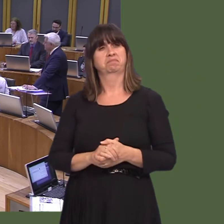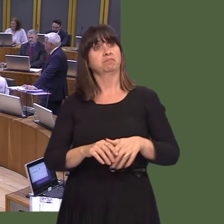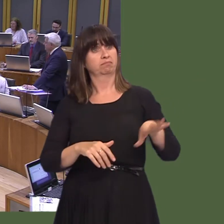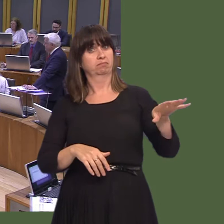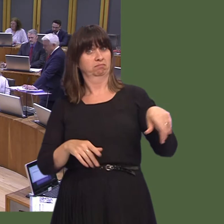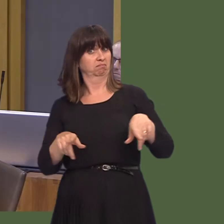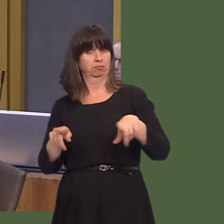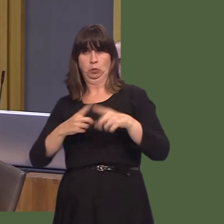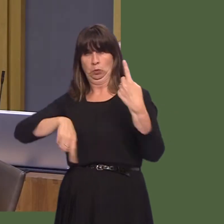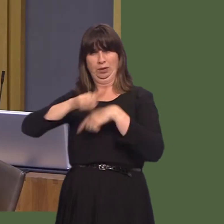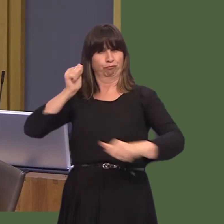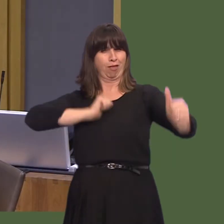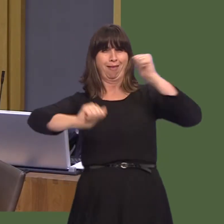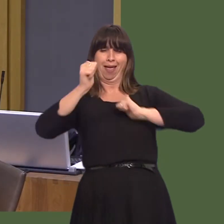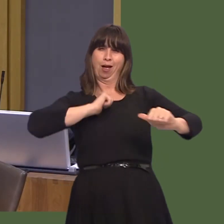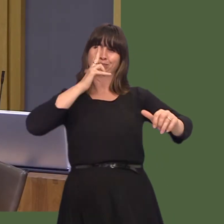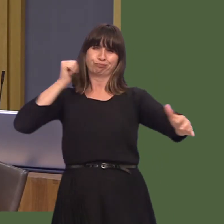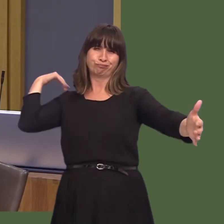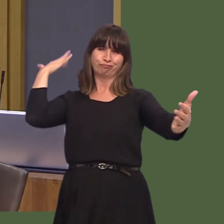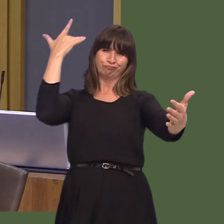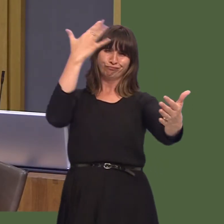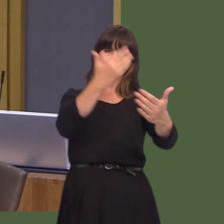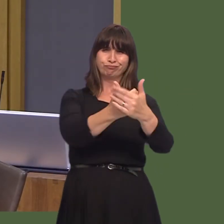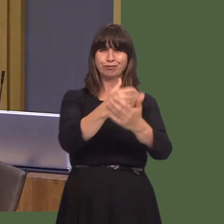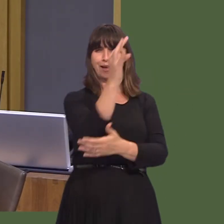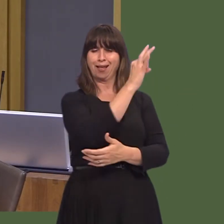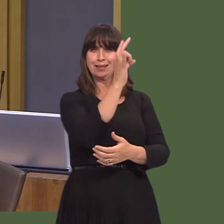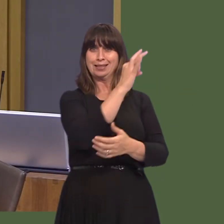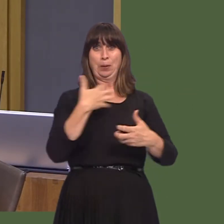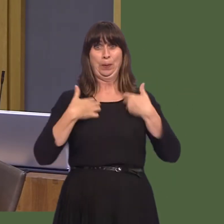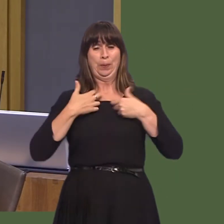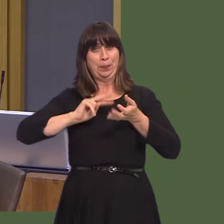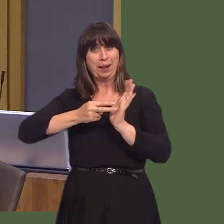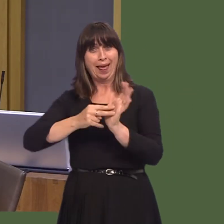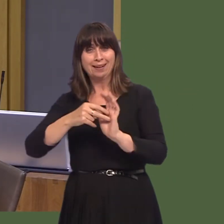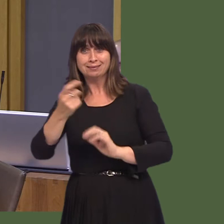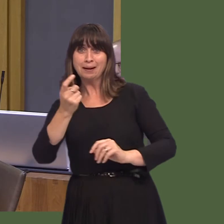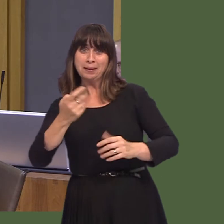Mae yna nifer o gynlluniau cyffrous ar y gweill ar hyn o bryd i ailagor Twr Marcwis, er enghraifft,